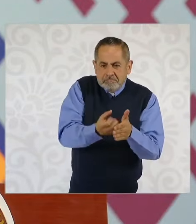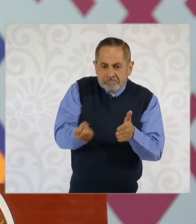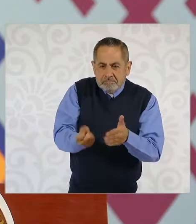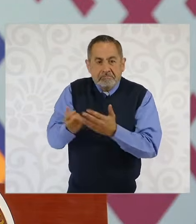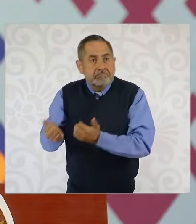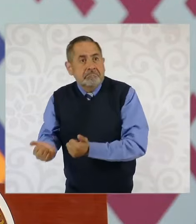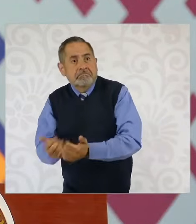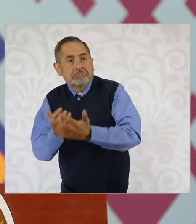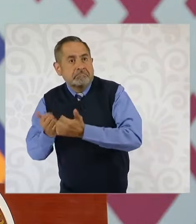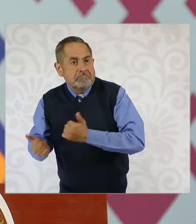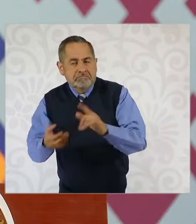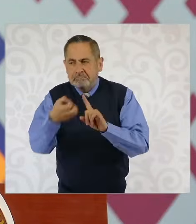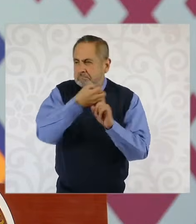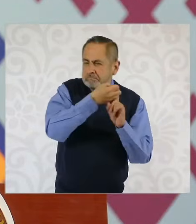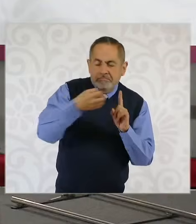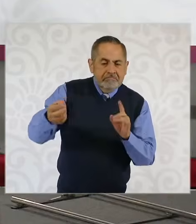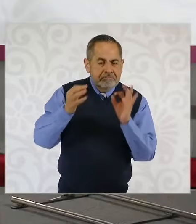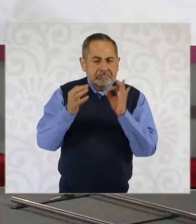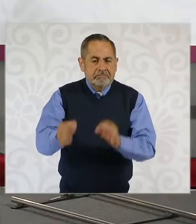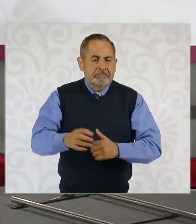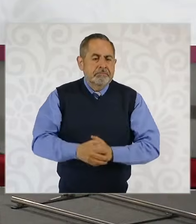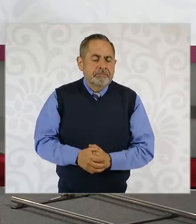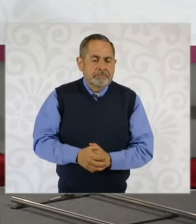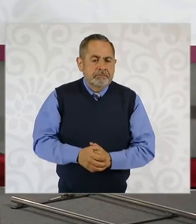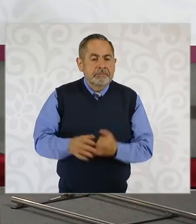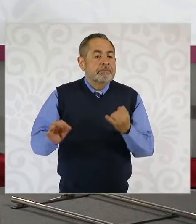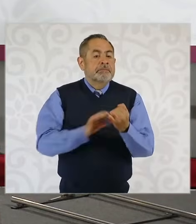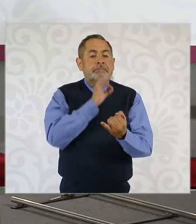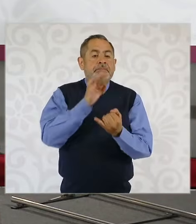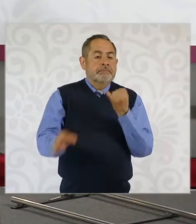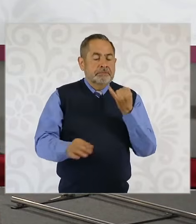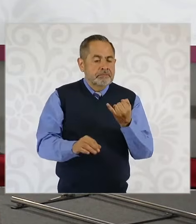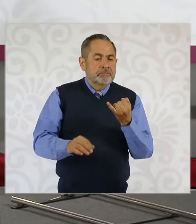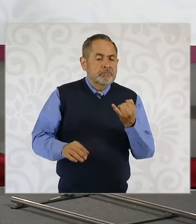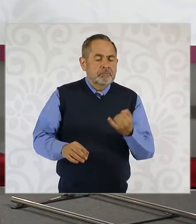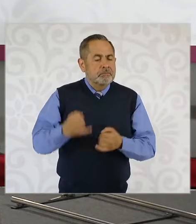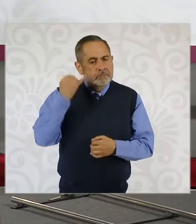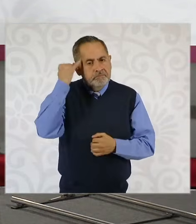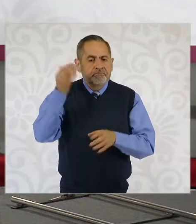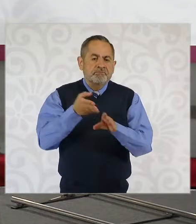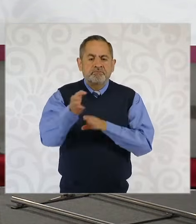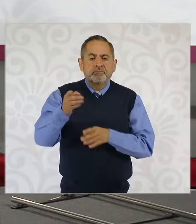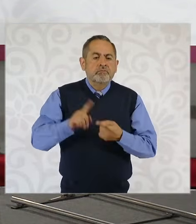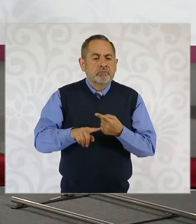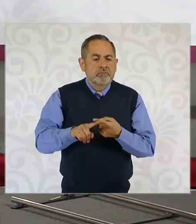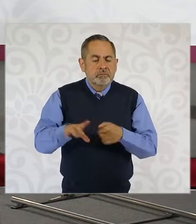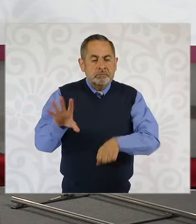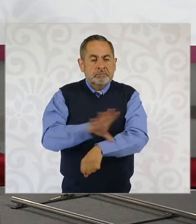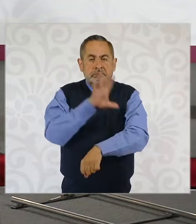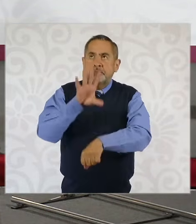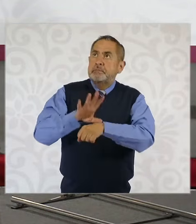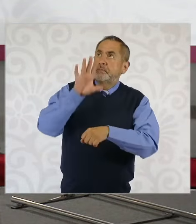finalmente El sexto eh la línea estratégica es la energía limpia estamos integrando en